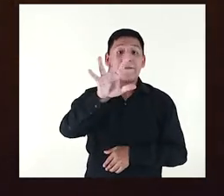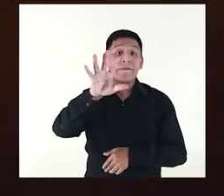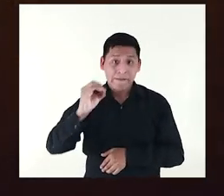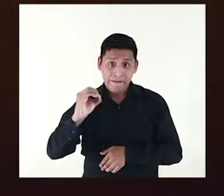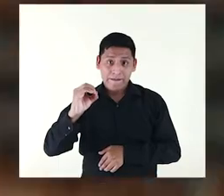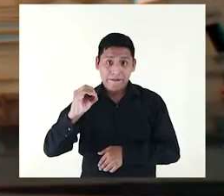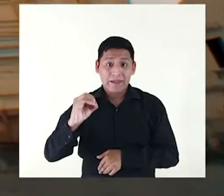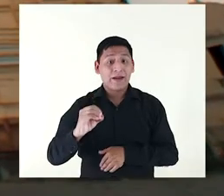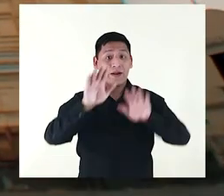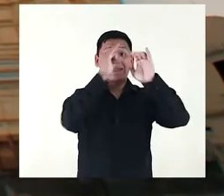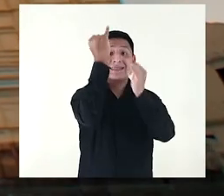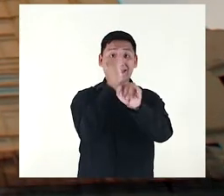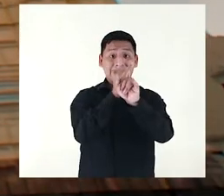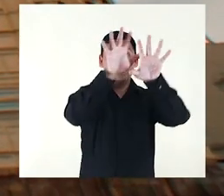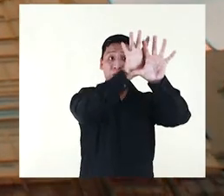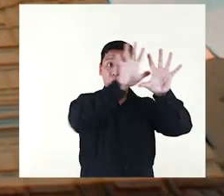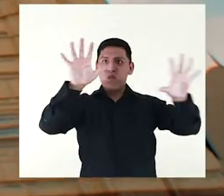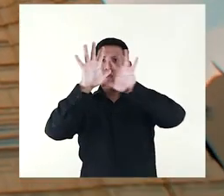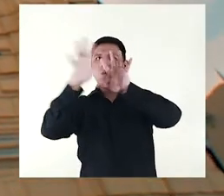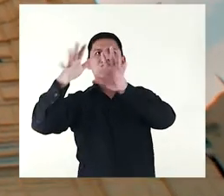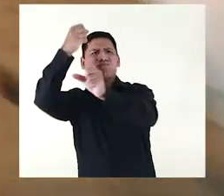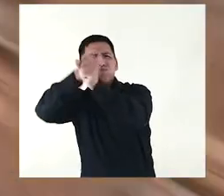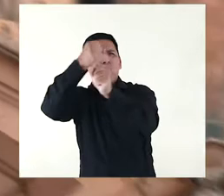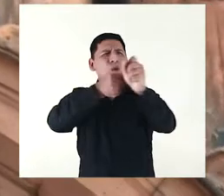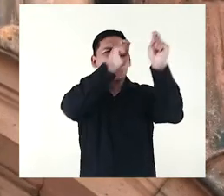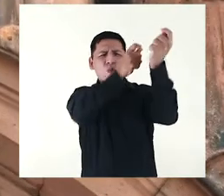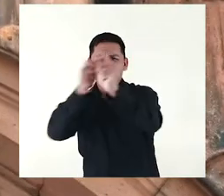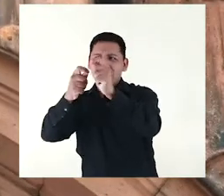La fachada de la iglesia a su costado es una obra mayor que inaugura el período